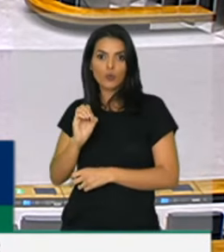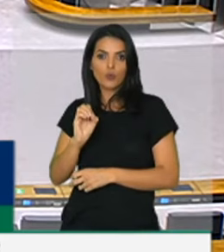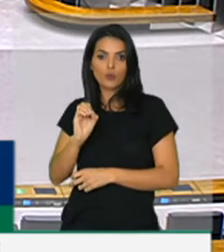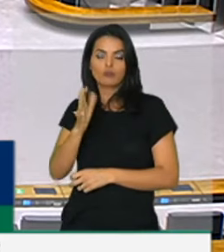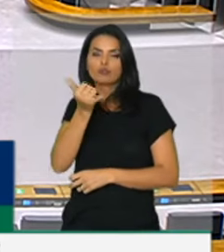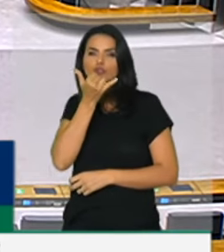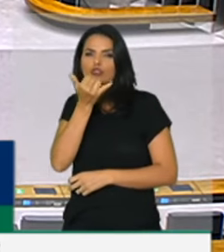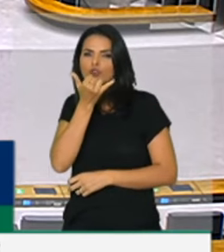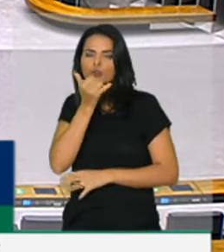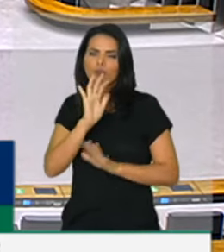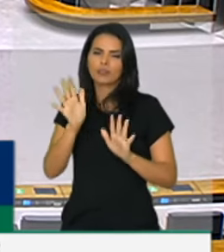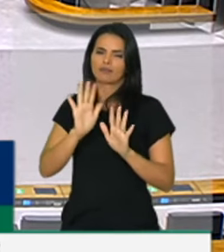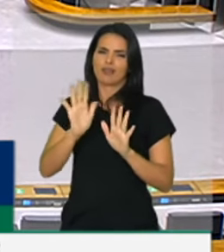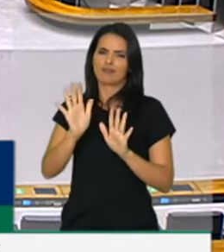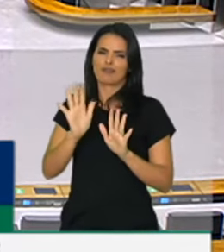É A PROPOSTA ELA PREVÊQUE... QUEM CONTRATAR... O.... UM